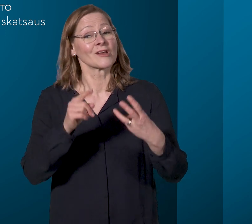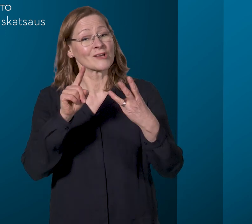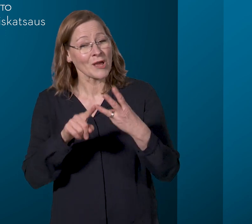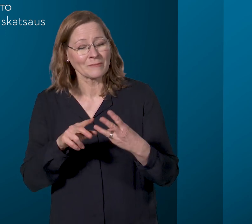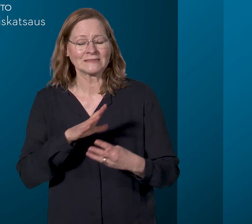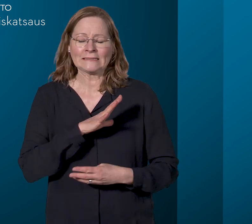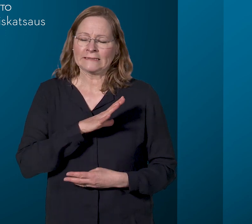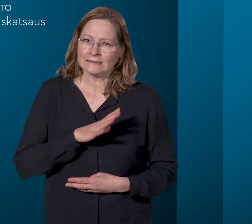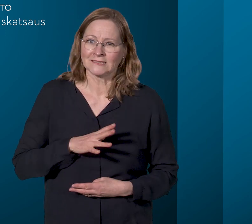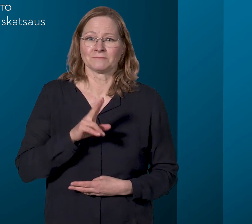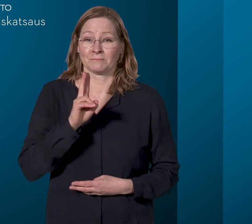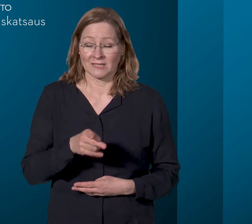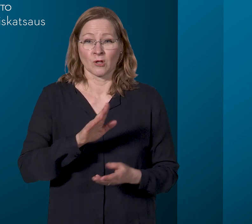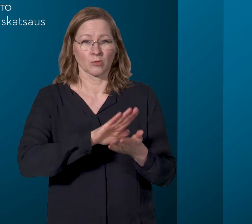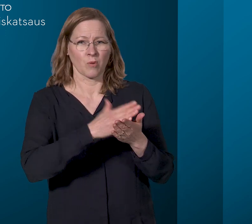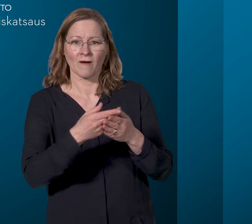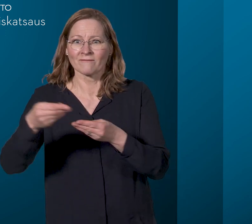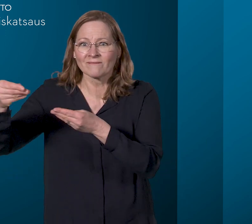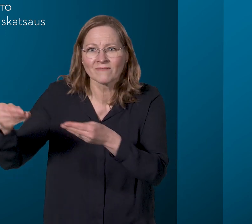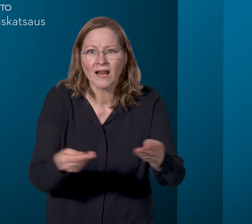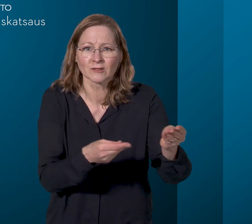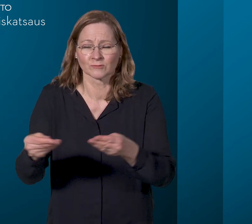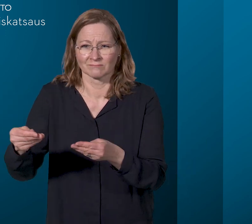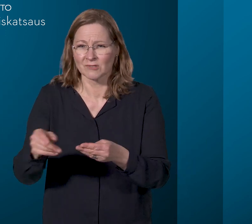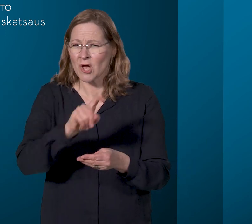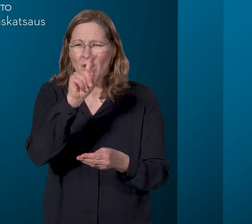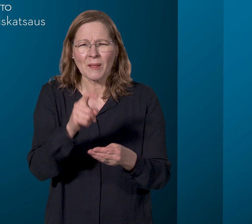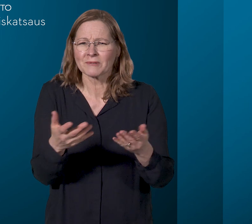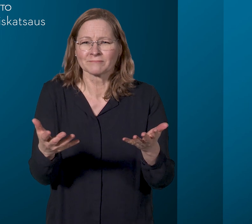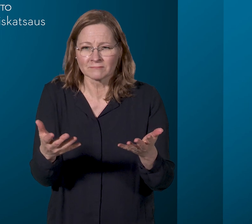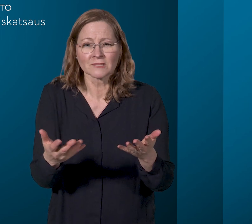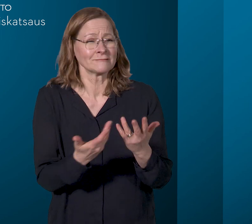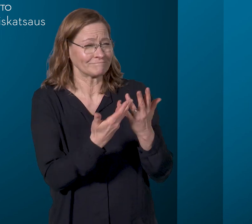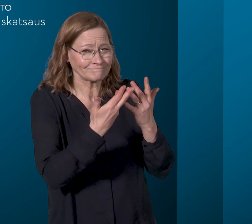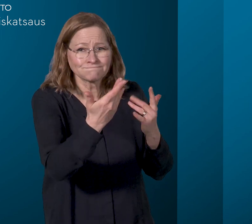Kolmas kipukohta on ollut tulkkausten välitys, - jonka ongelmat ovat johtaneet siihen, -